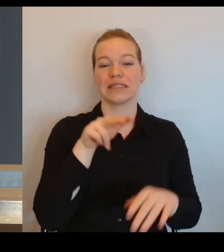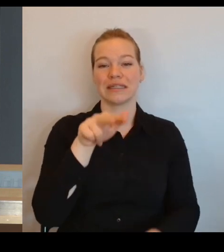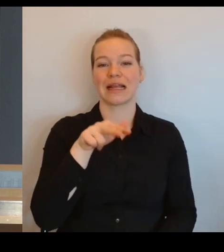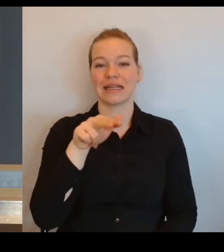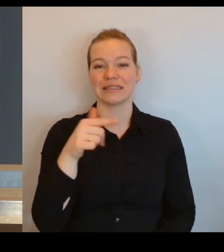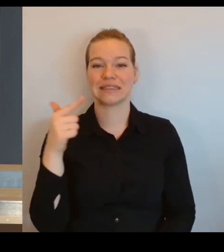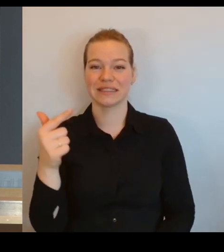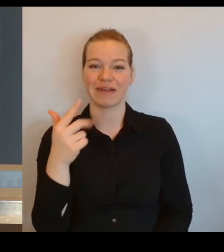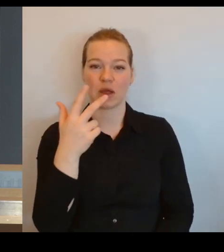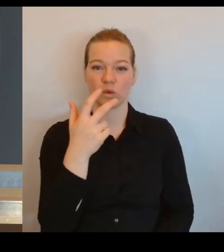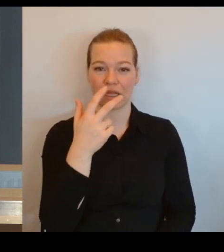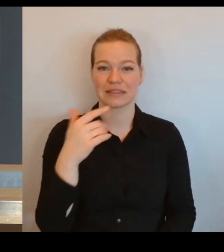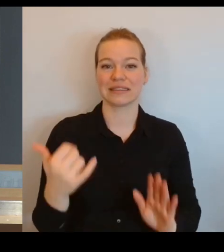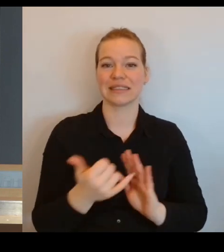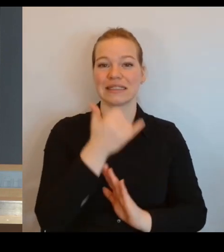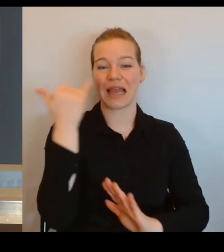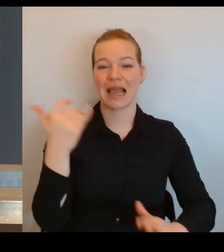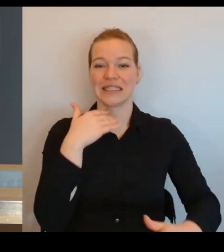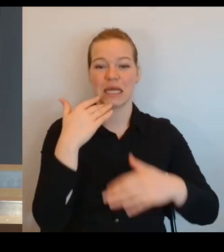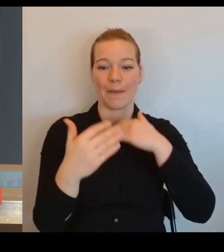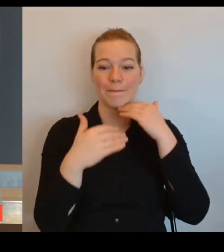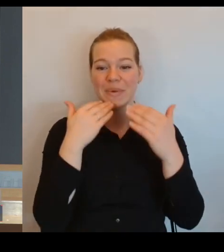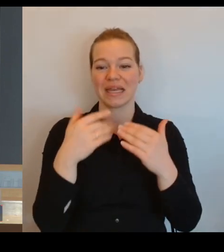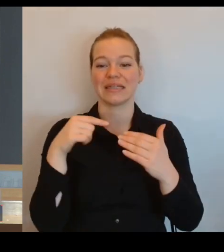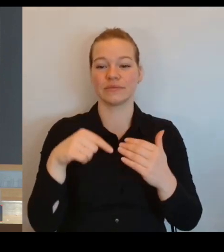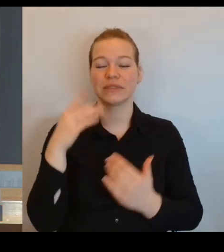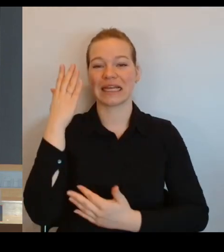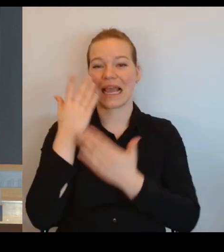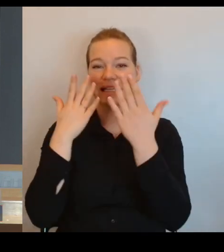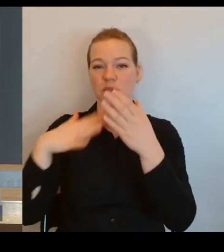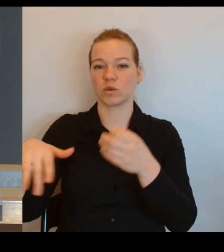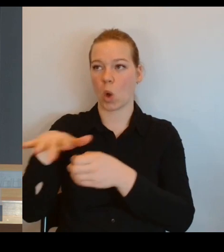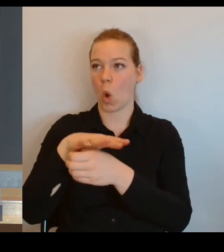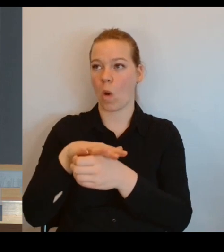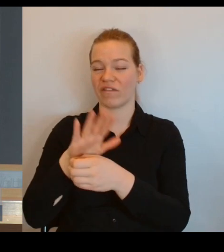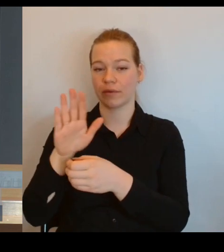Artikel 95 Verfassung von Berlin und Paragraph